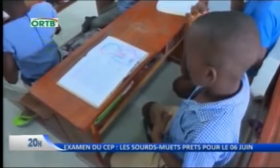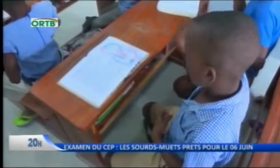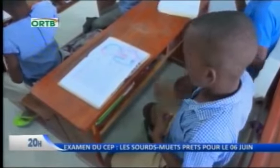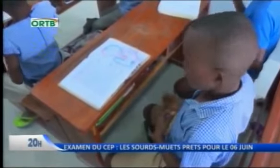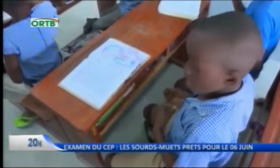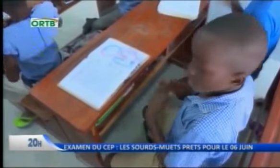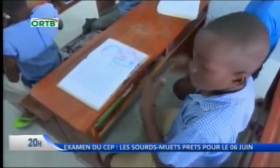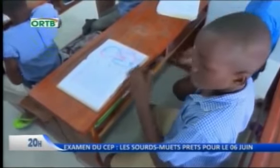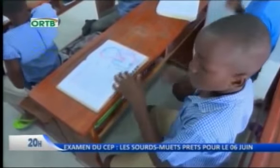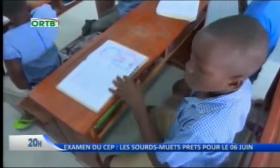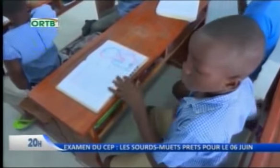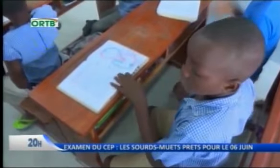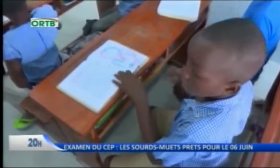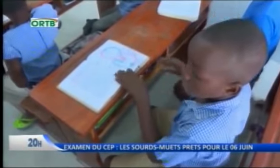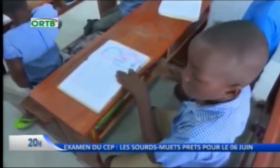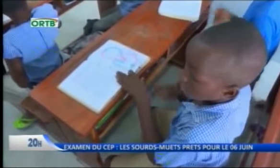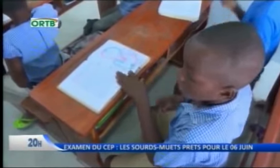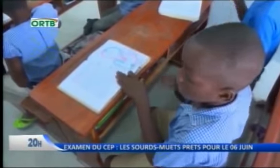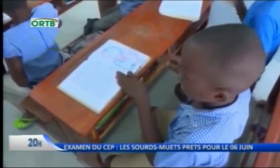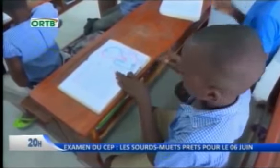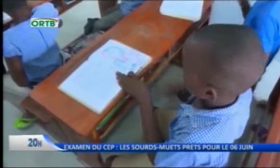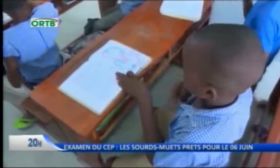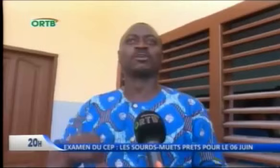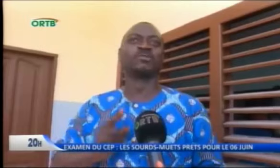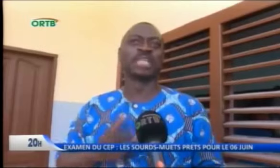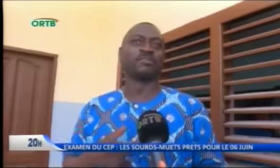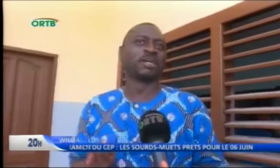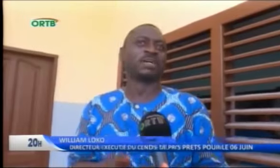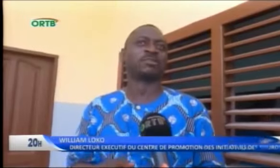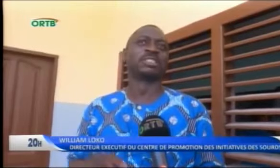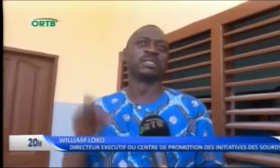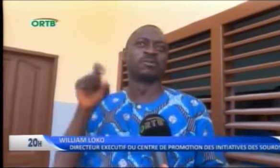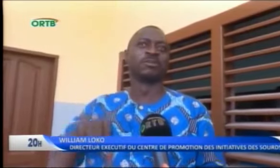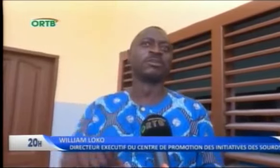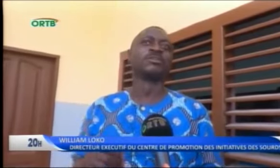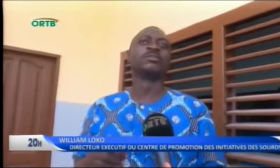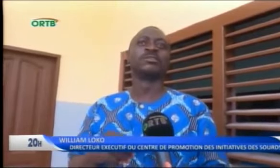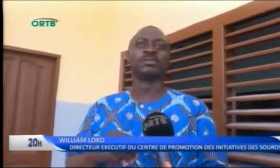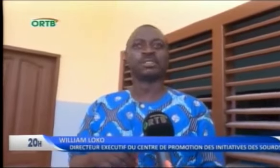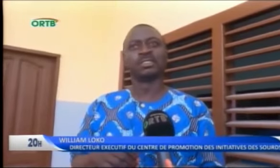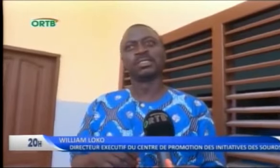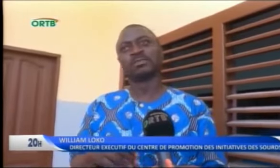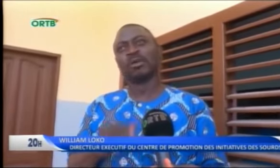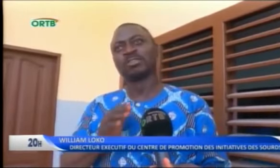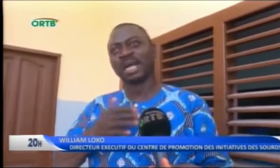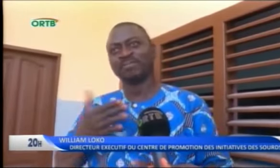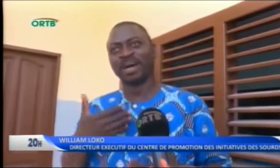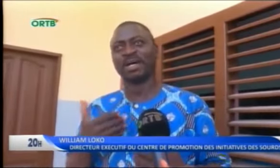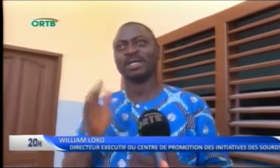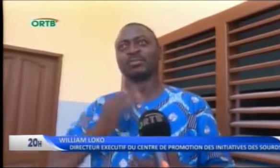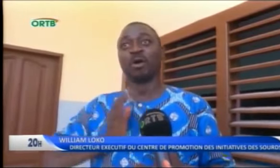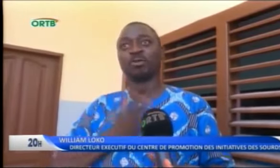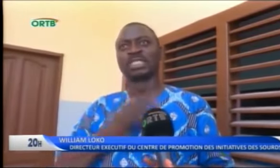William: Cette année, on espère, malgré les difficultés que nous avons, que nos enfants